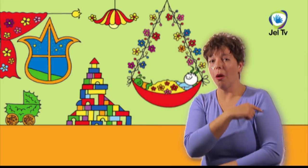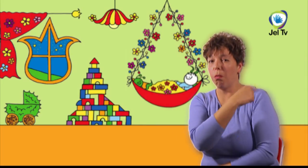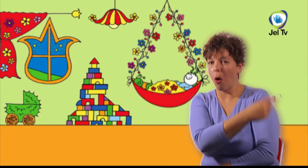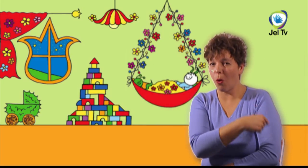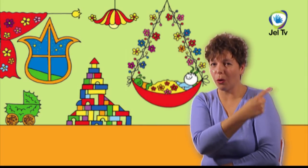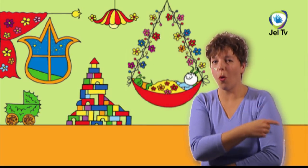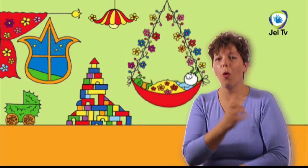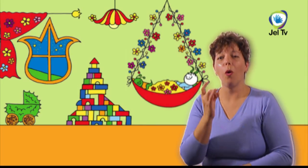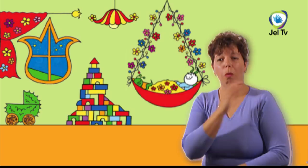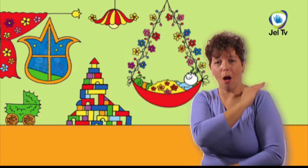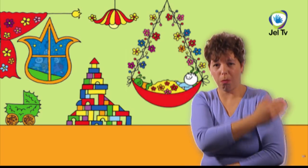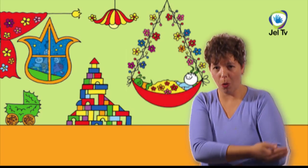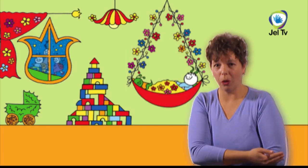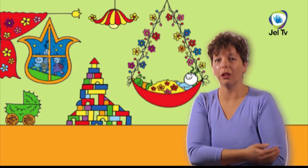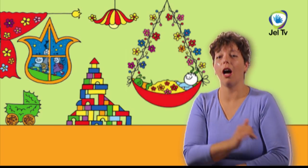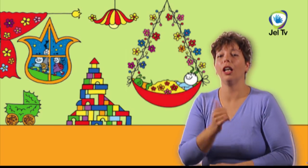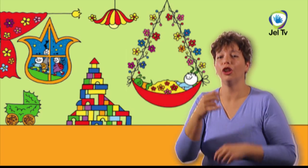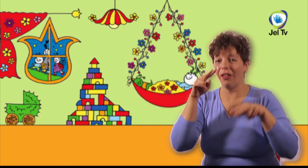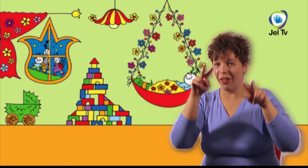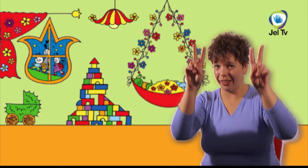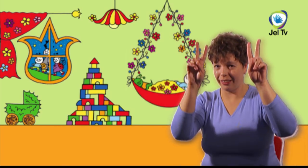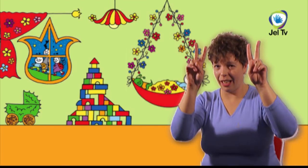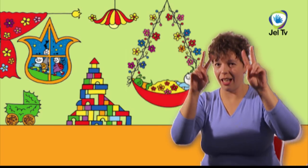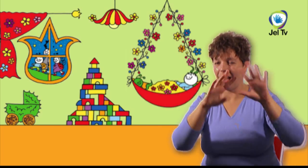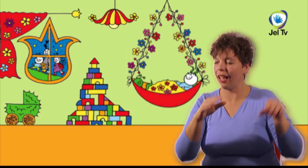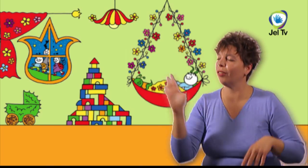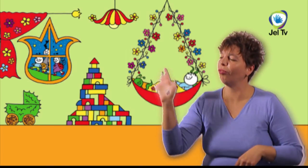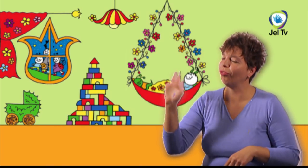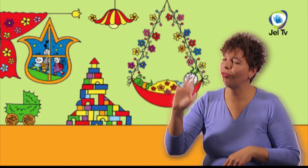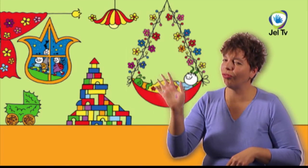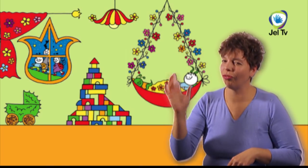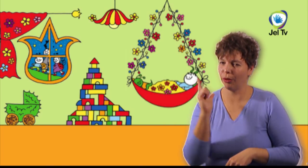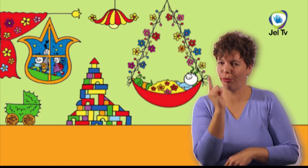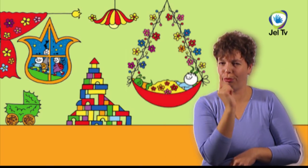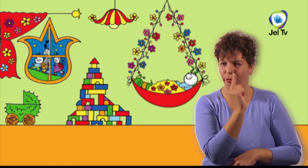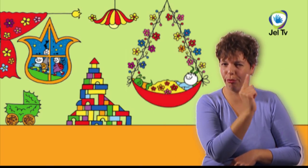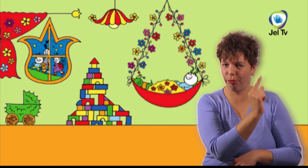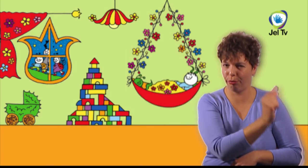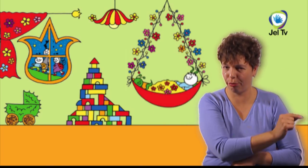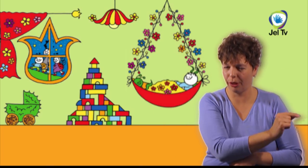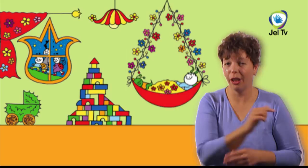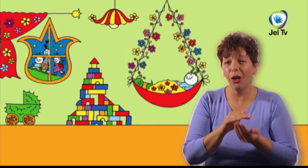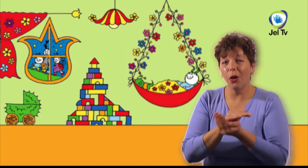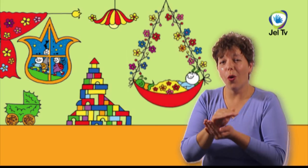Bogyó, Babóca és Vendel elköszöntek Gömbitől.